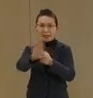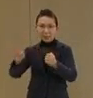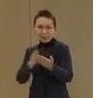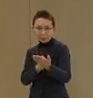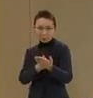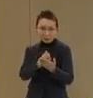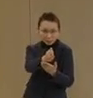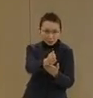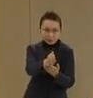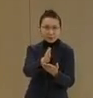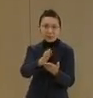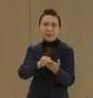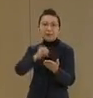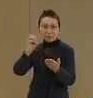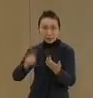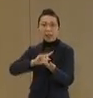太陽光 風力など